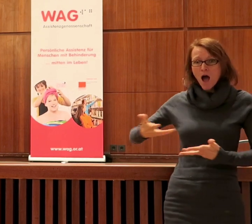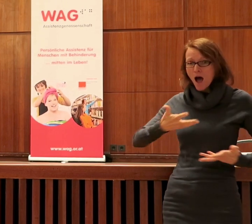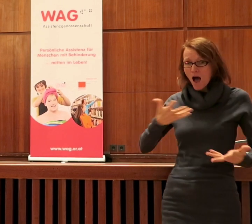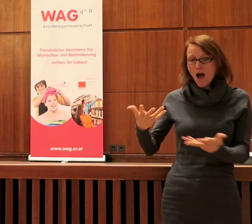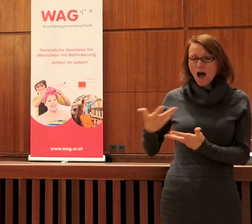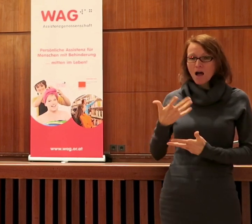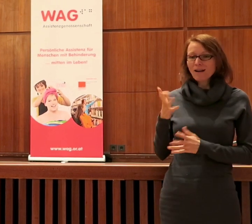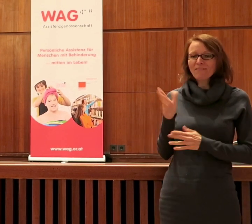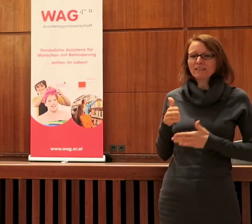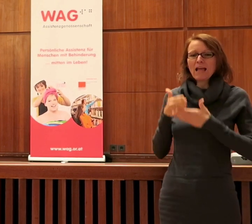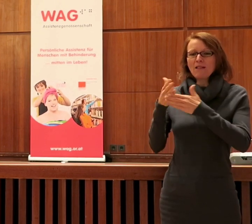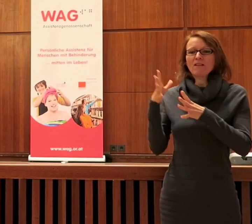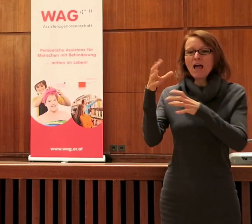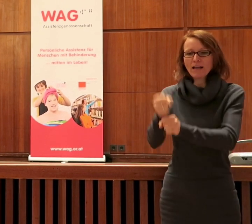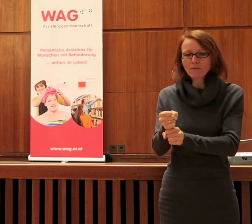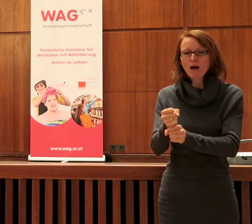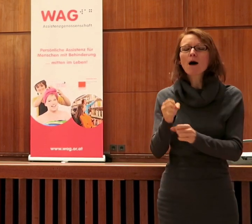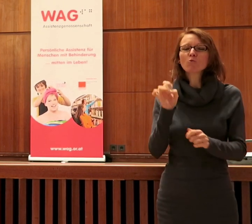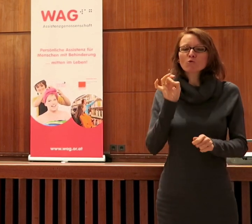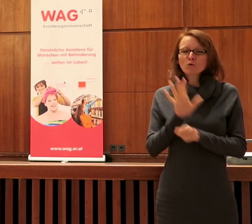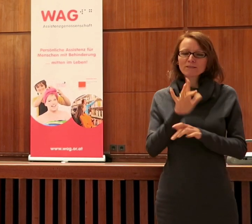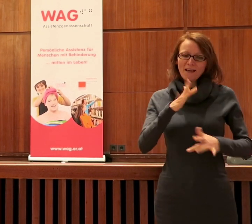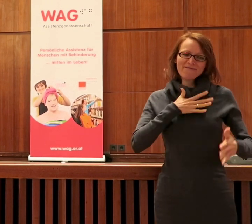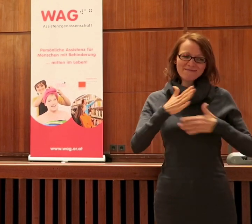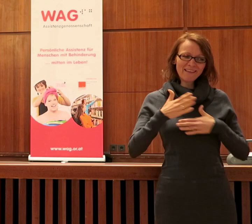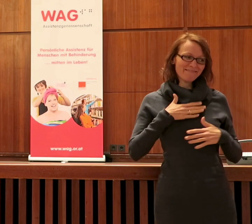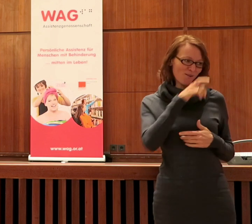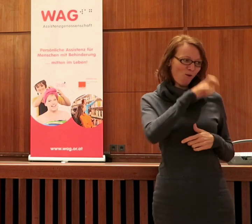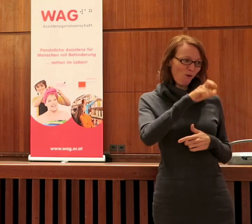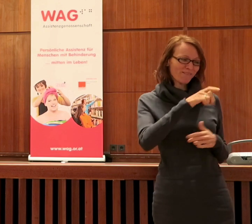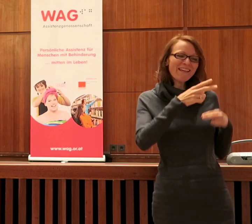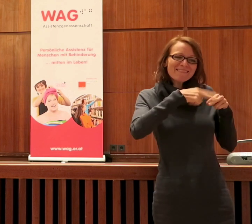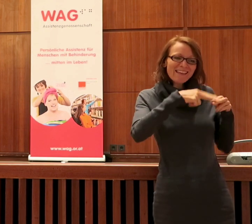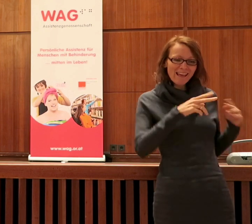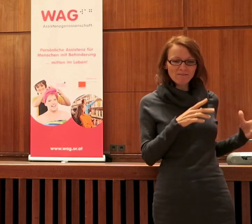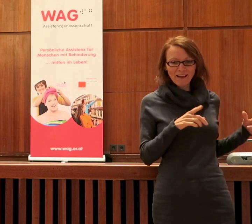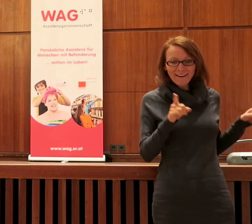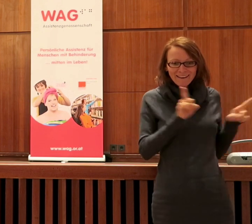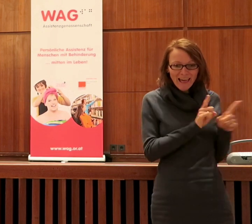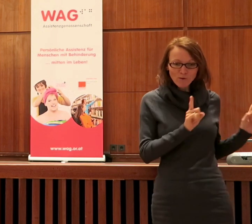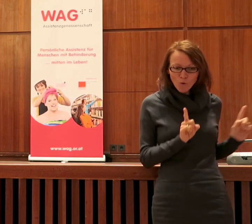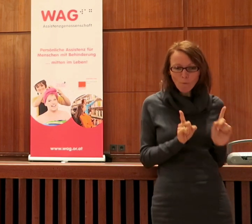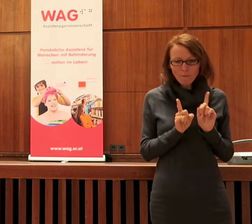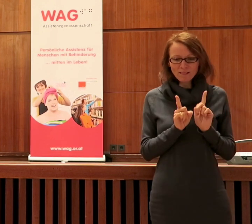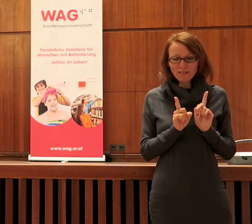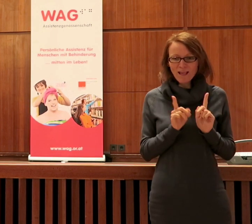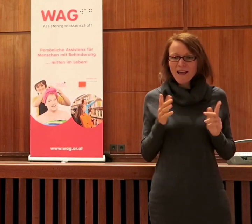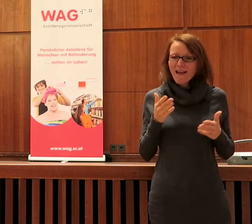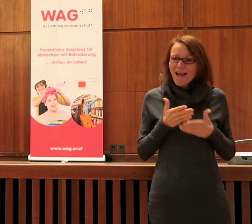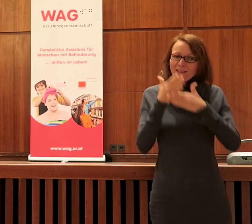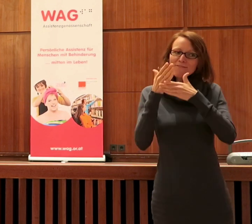Aber zum Glück gibt es nette Passante, die sind viel näher und die greifen sofort helfend ein. Es ended dann meistens so.